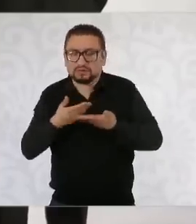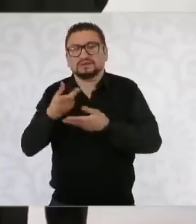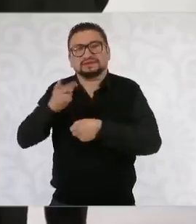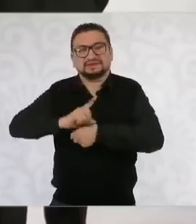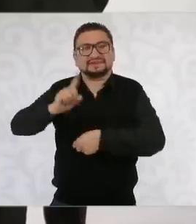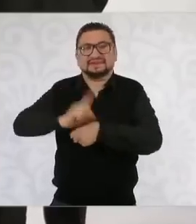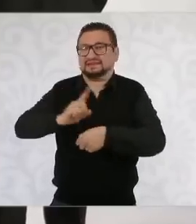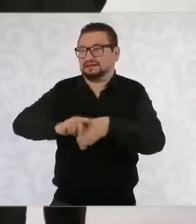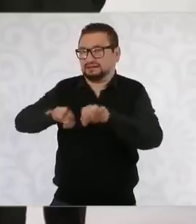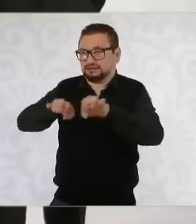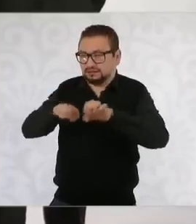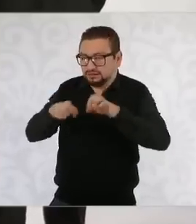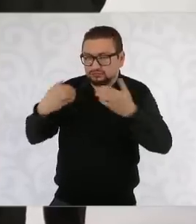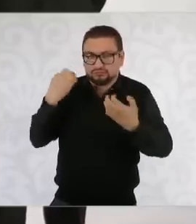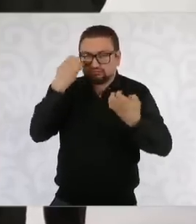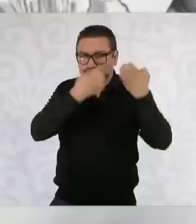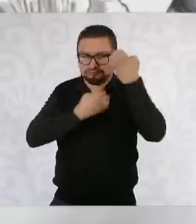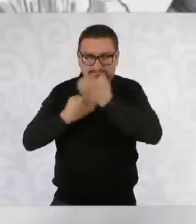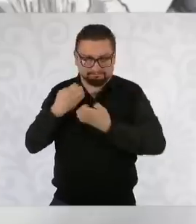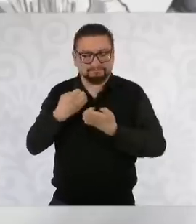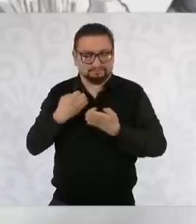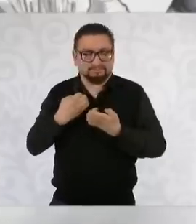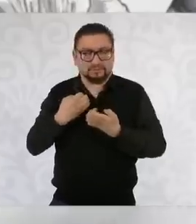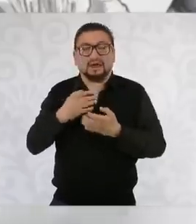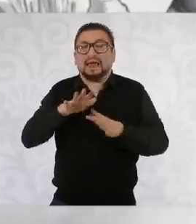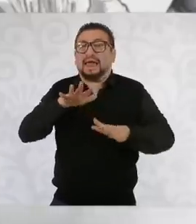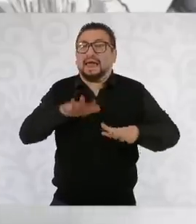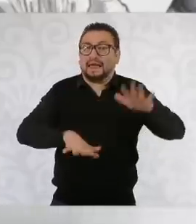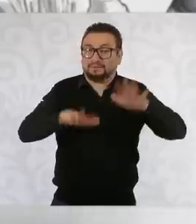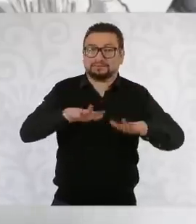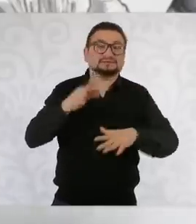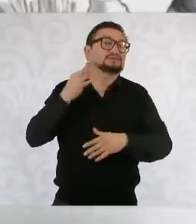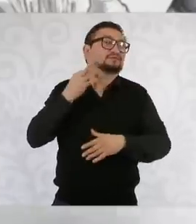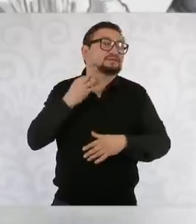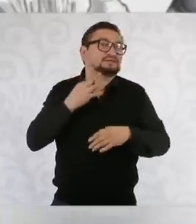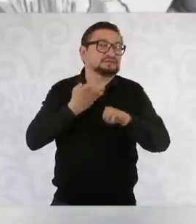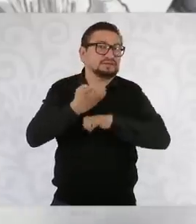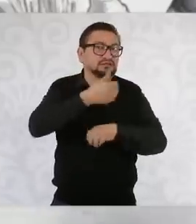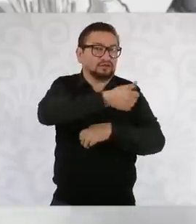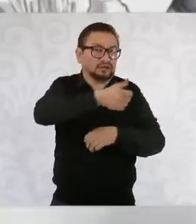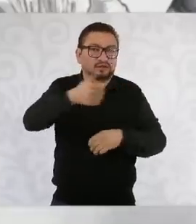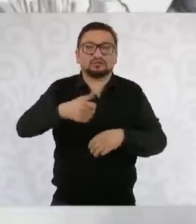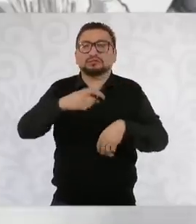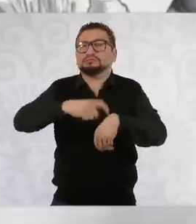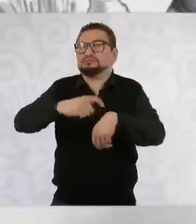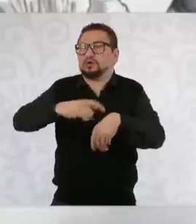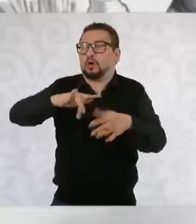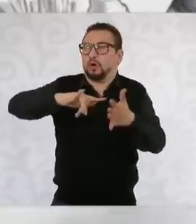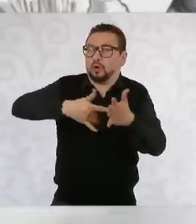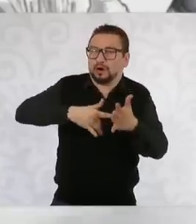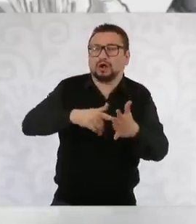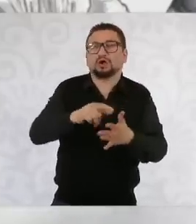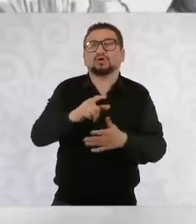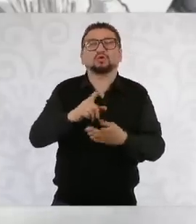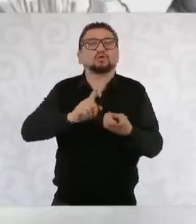gabinete en algunas ocasiones las fiscalías eh sea por el horario donde se cometió el homicidio